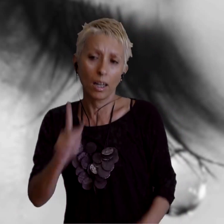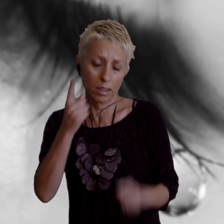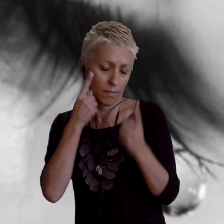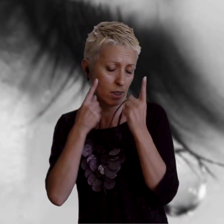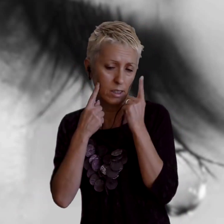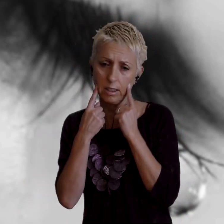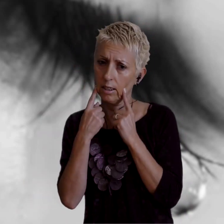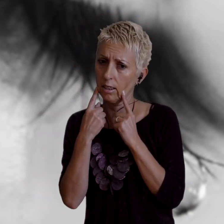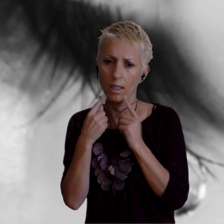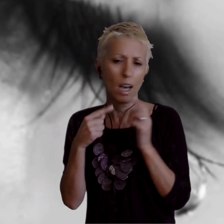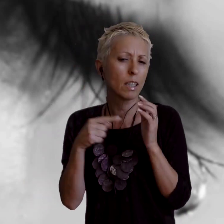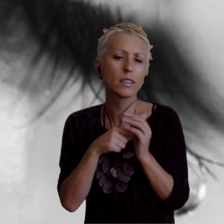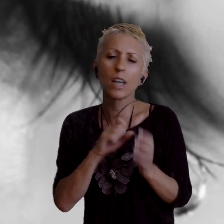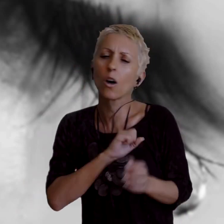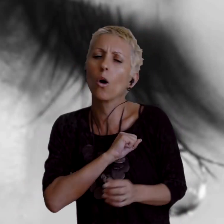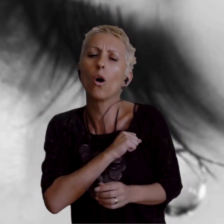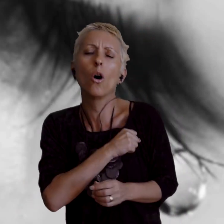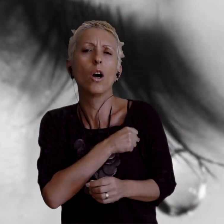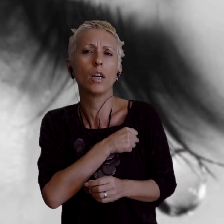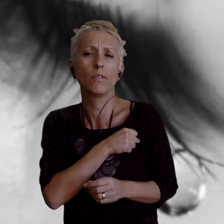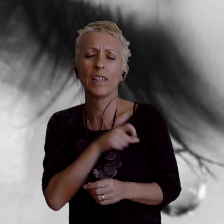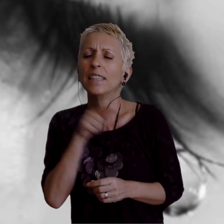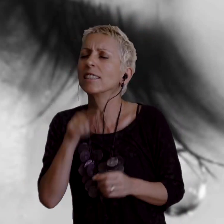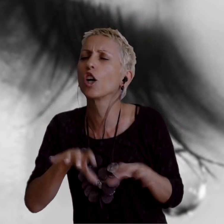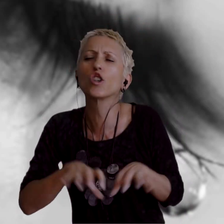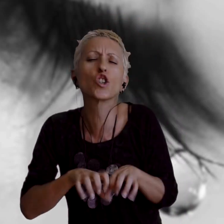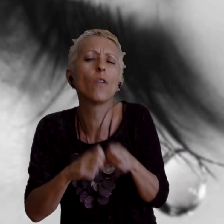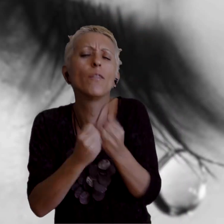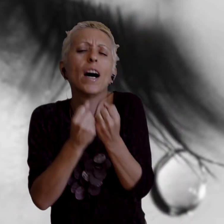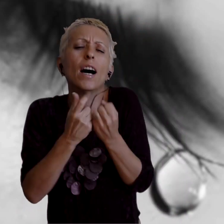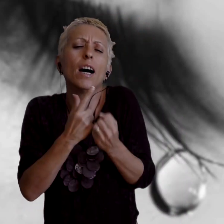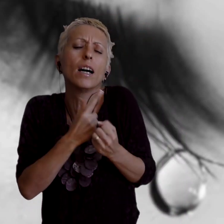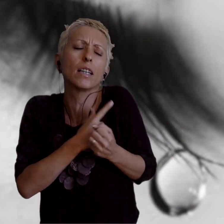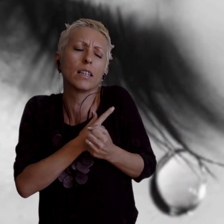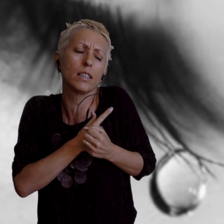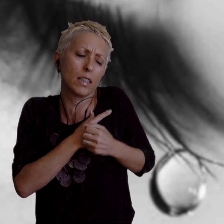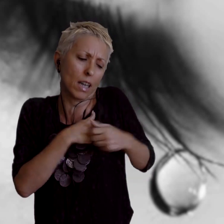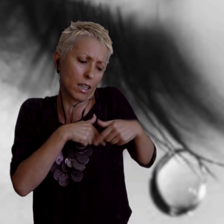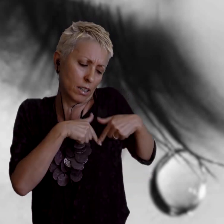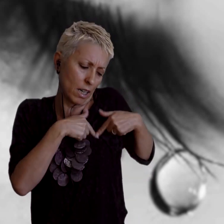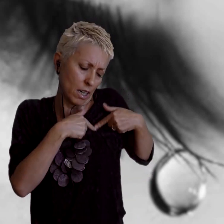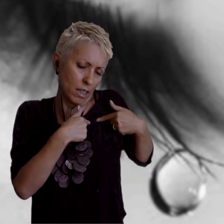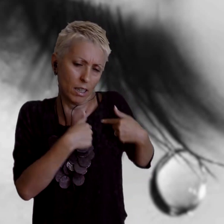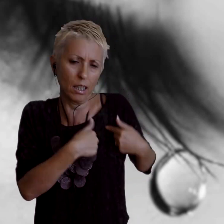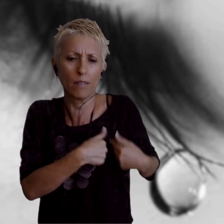אל תבכי כי זה כואב זה שובר לי את הלב